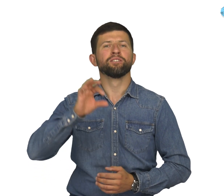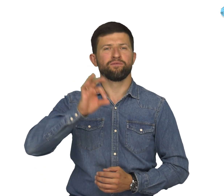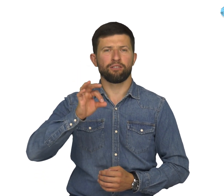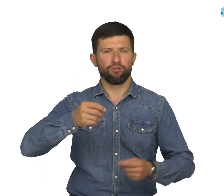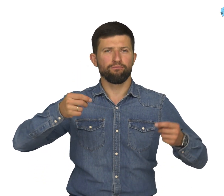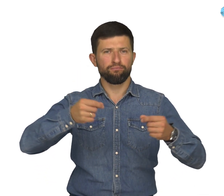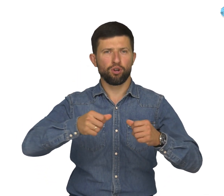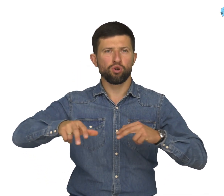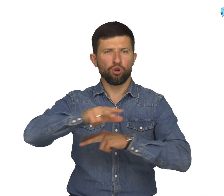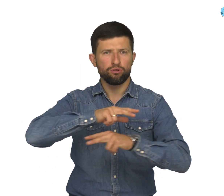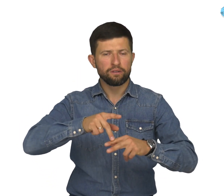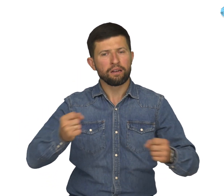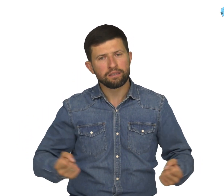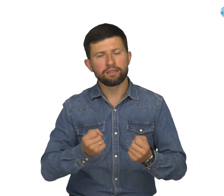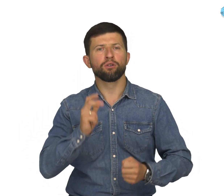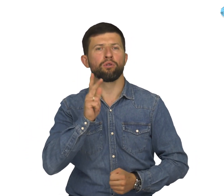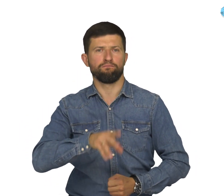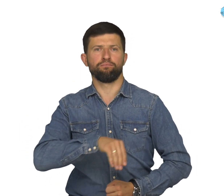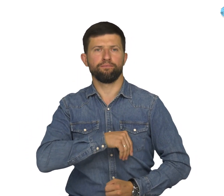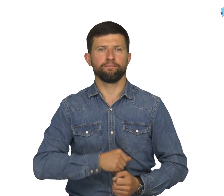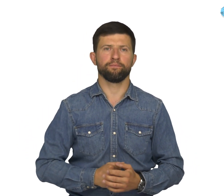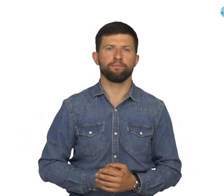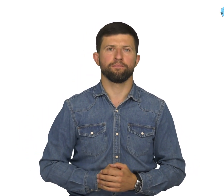Kto może się ubiegać o świadczenia rodzinne?